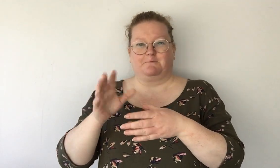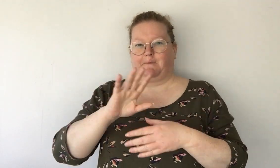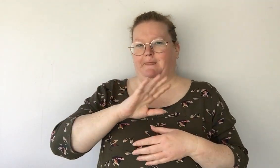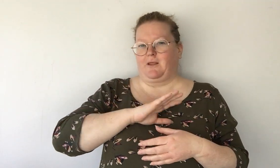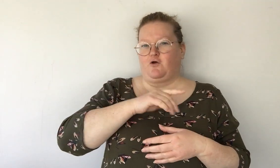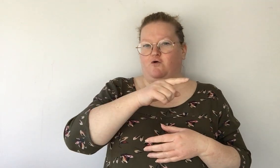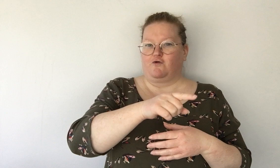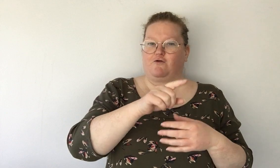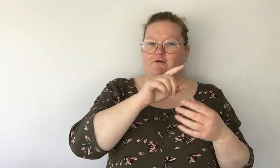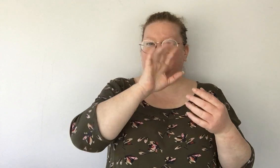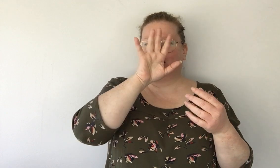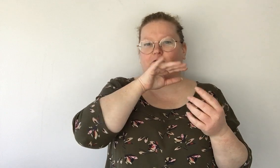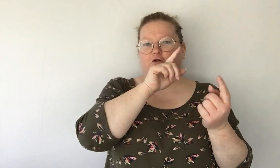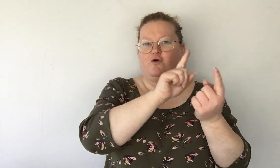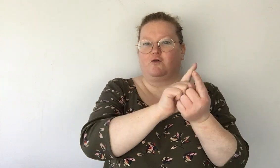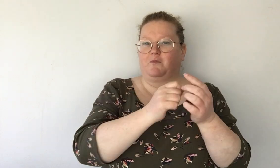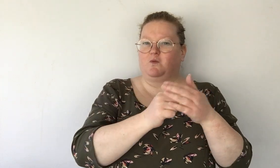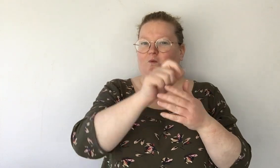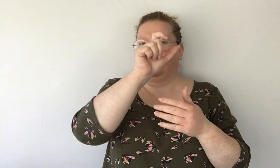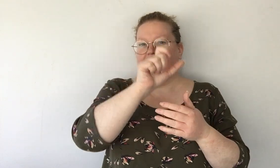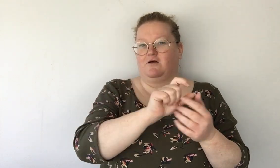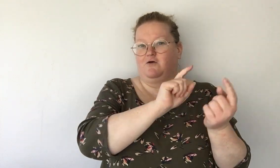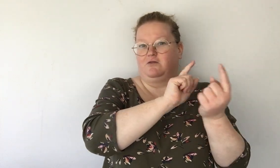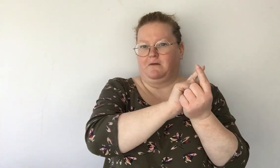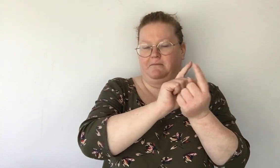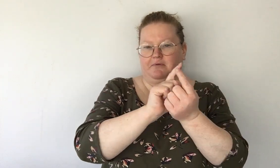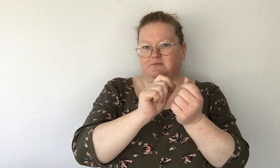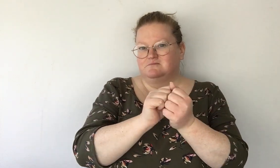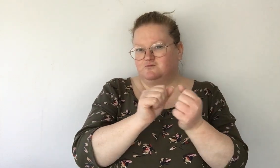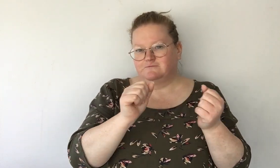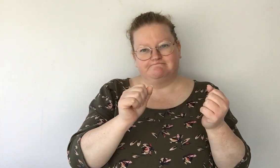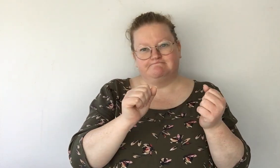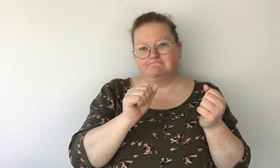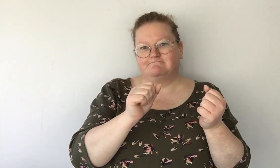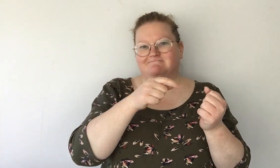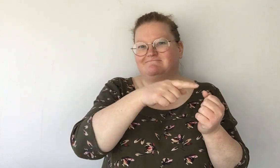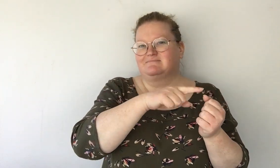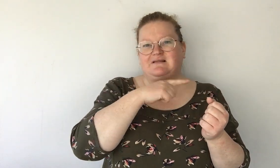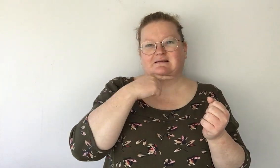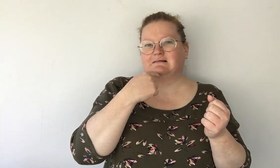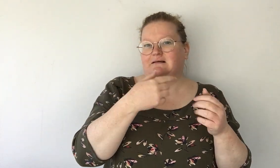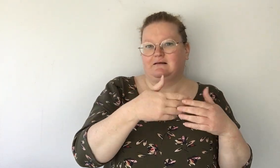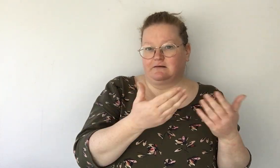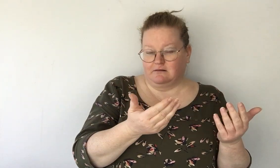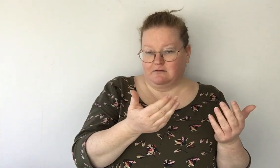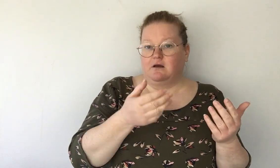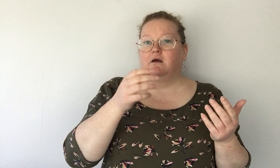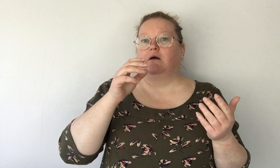Tukihenkilötoiminnan puolella vapaaehtoisia ei ole riittävästi,